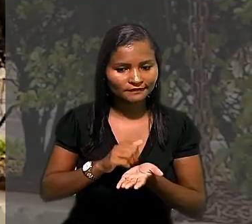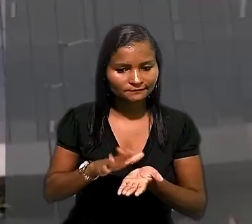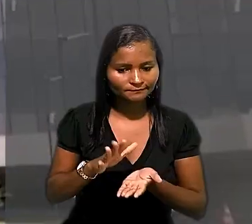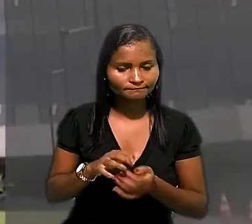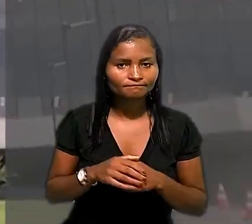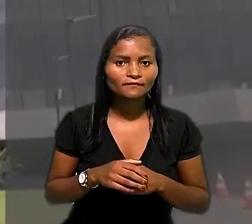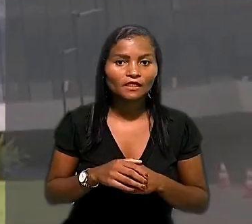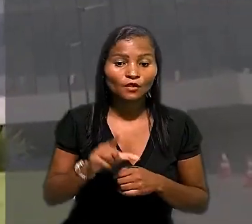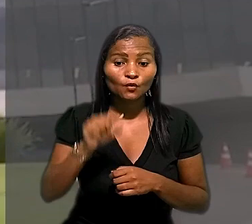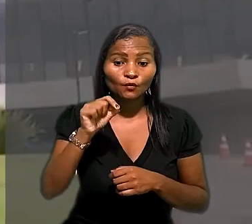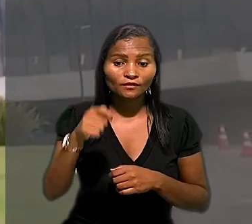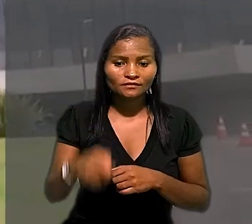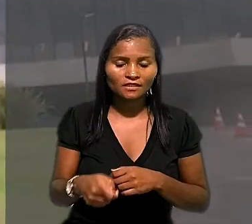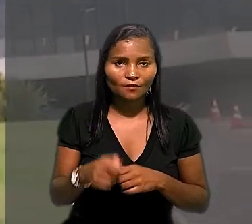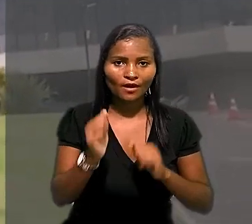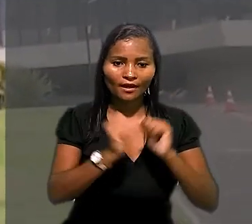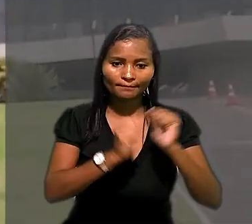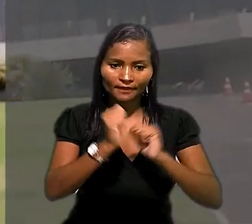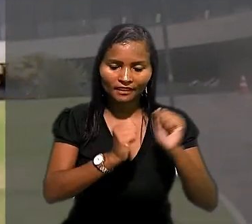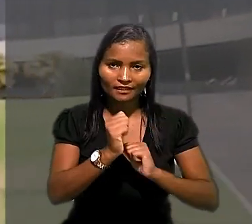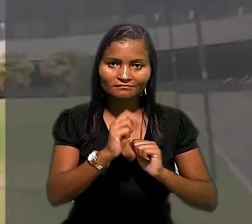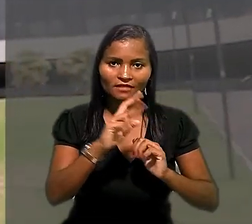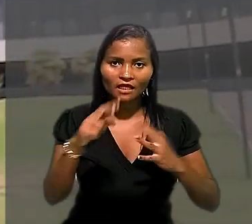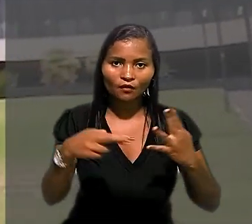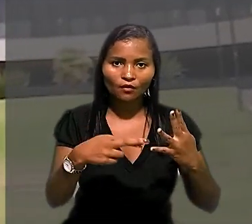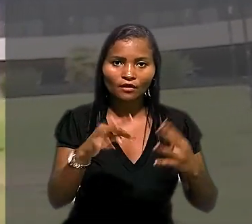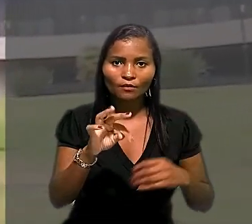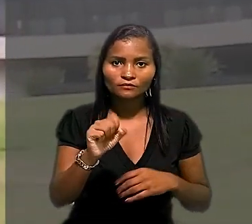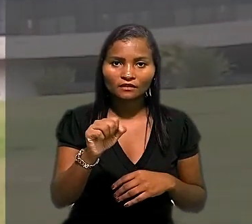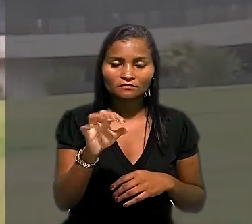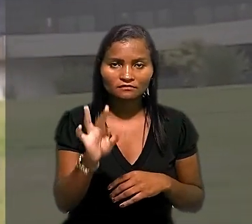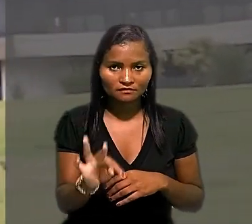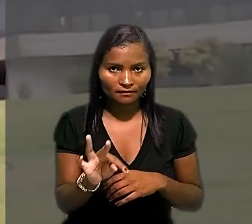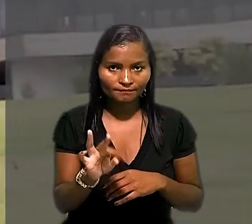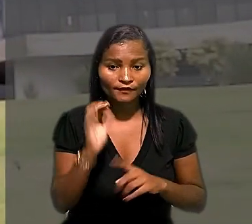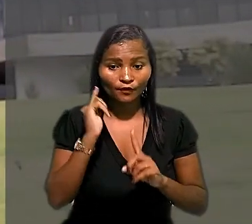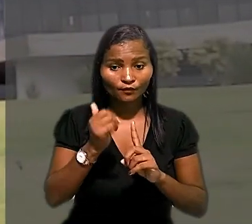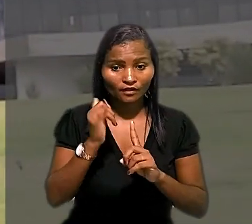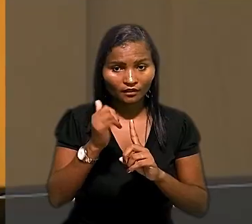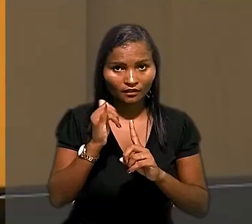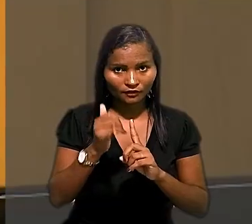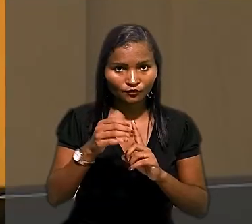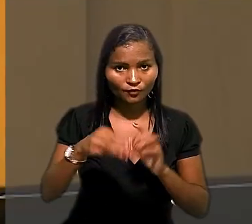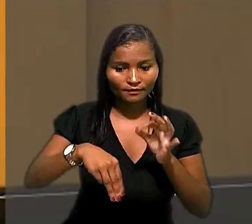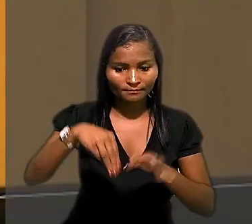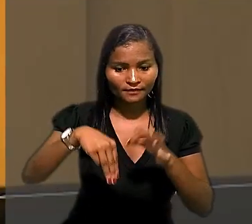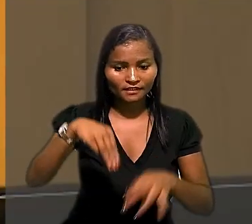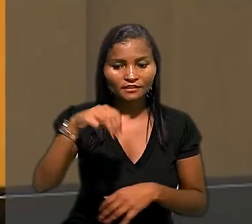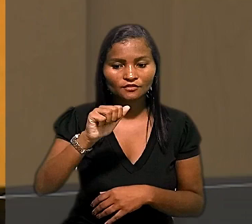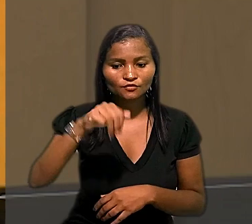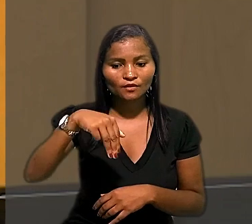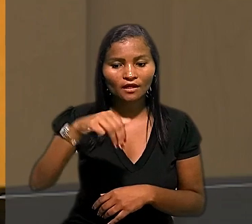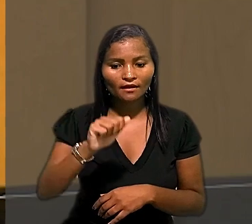Com a decisão, a montadora recorreu ao Tribunal Superior do Trabalho. O relator do caso, o ministro